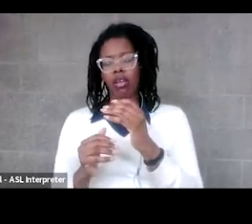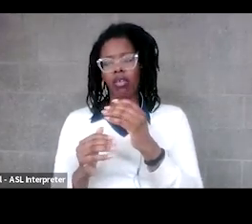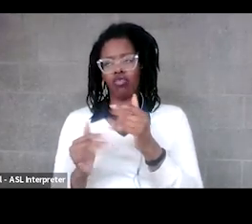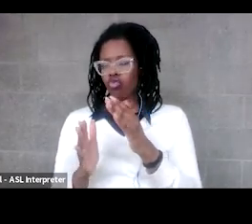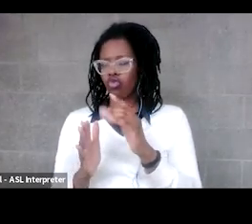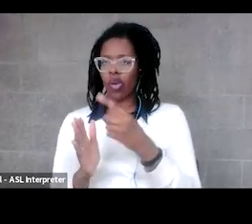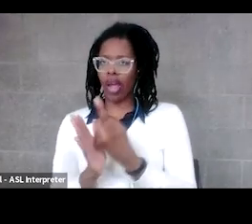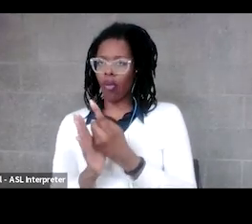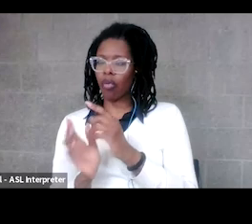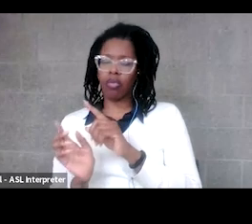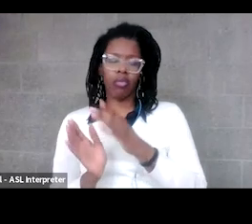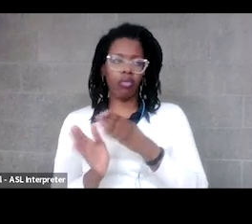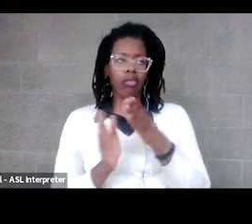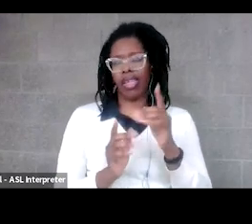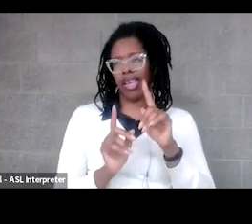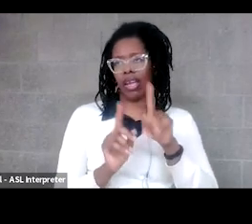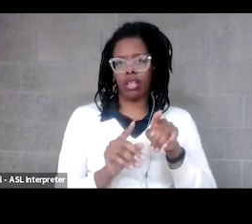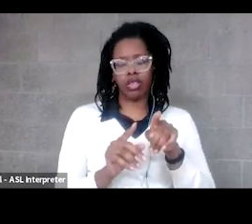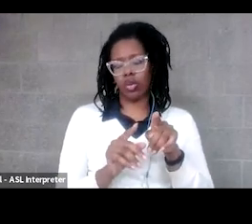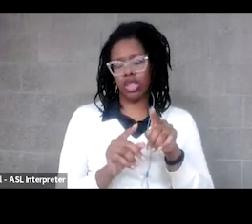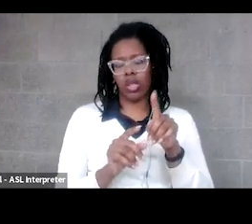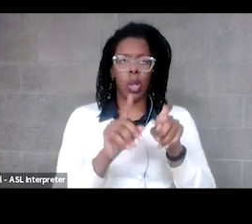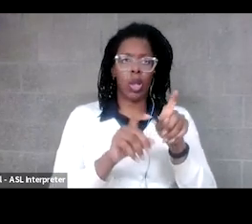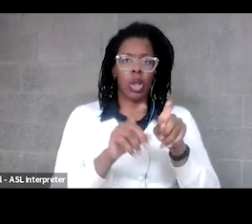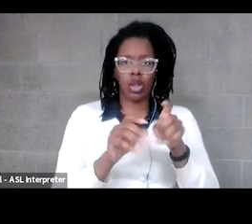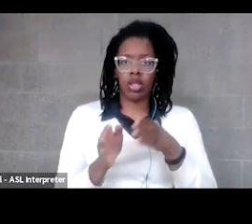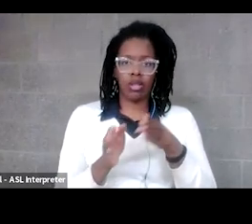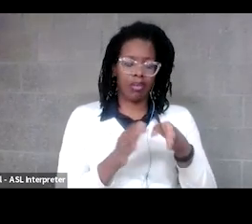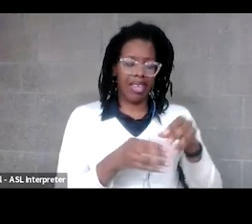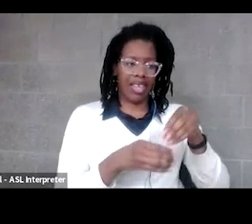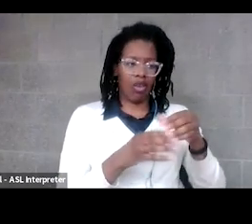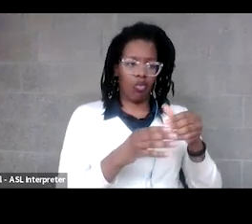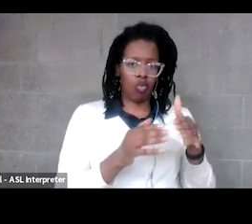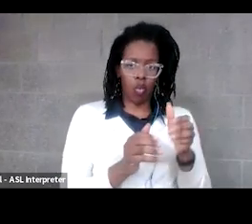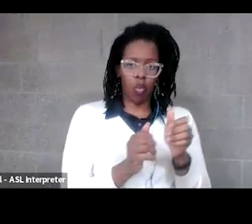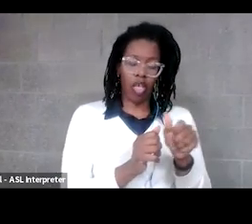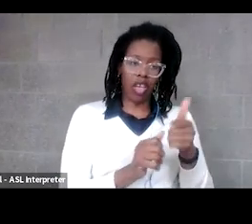en habitaciones con grupos de personas pueden ser bastante desafiantes